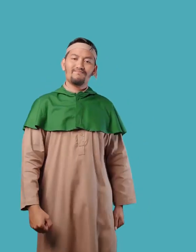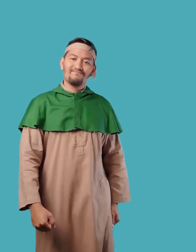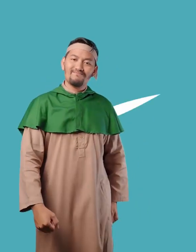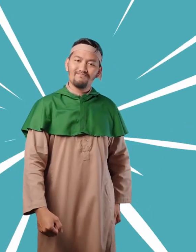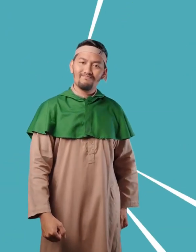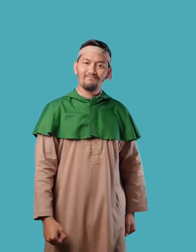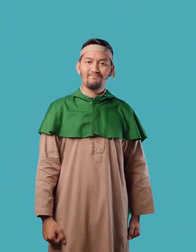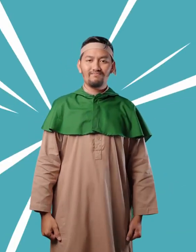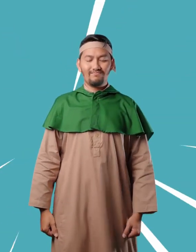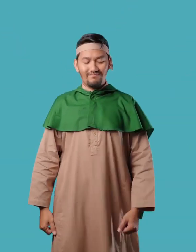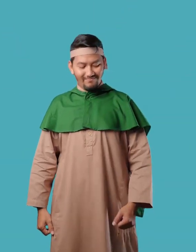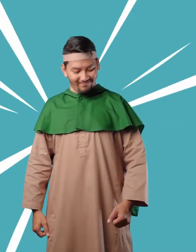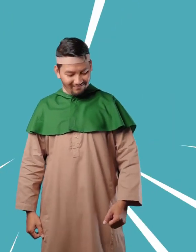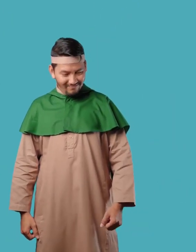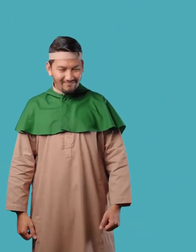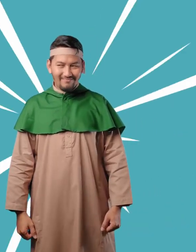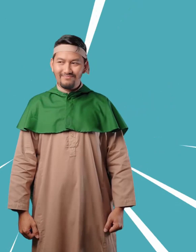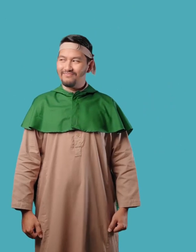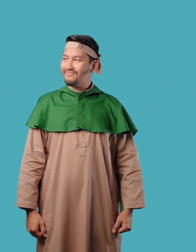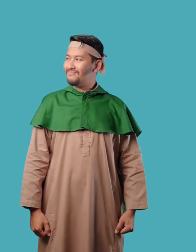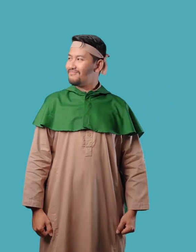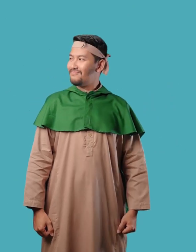Nabi Ibrahim pun keluar dengan selamat